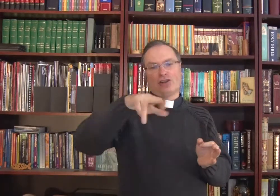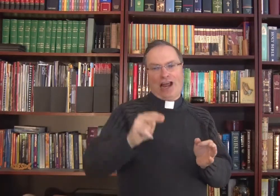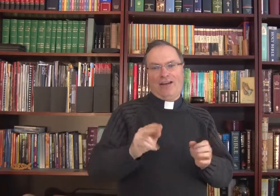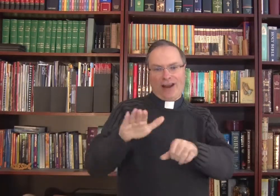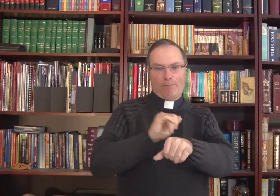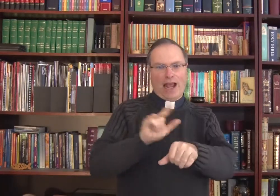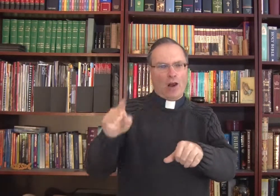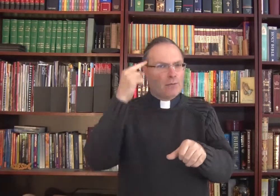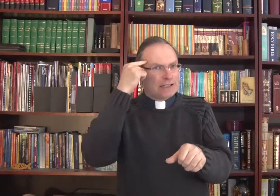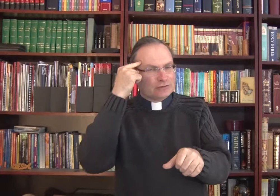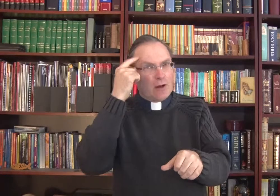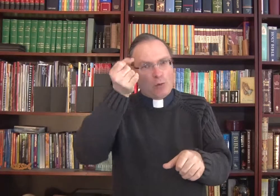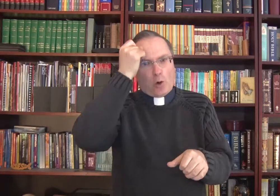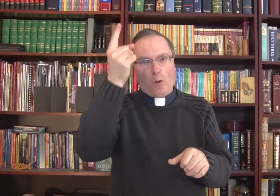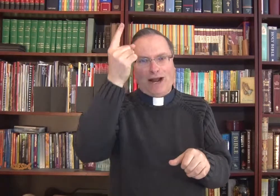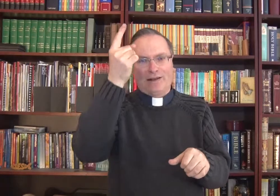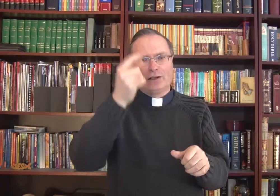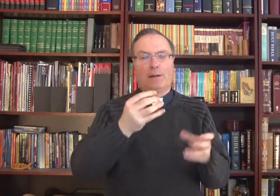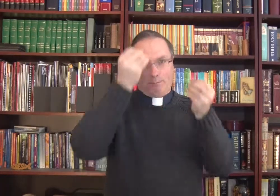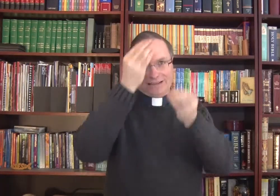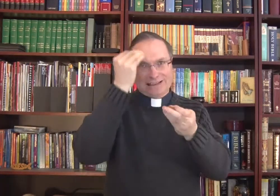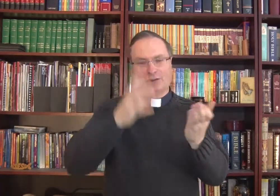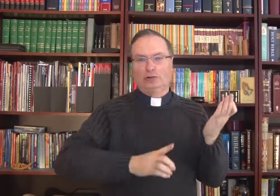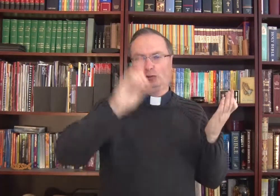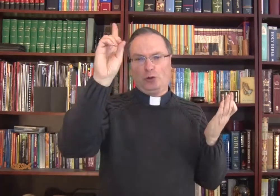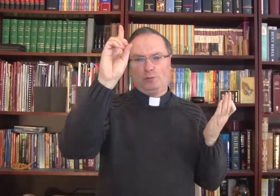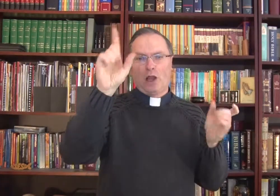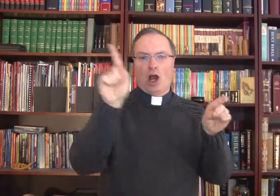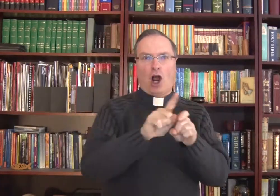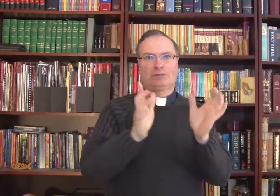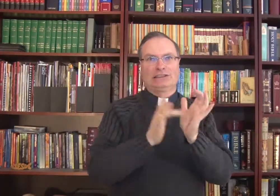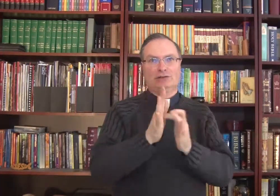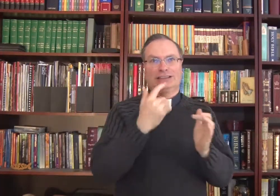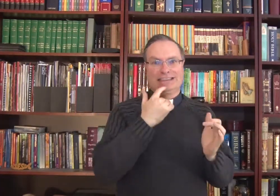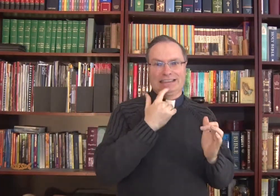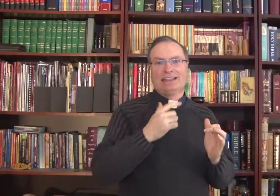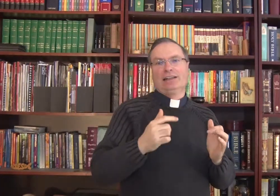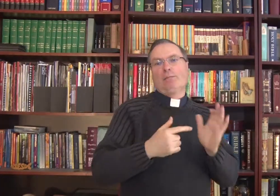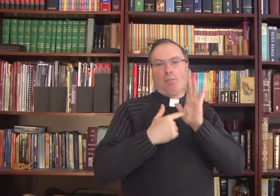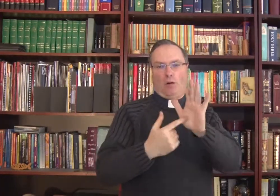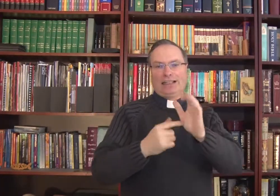Donc Jean faire appel à leurs imaginations pour comprendre le message de Dieu comme Jésus qui montrait